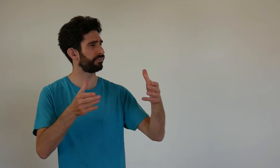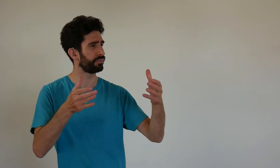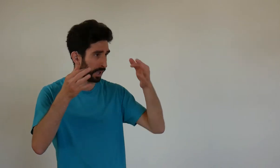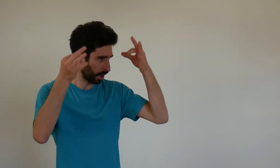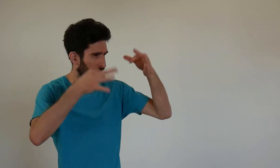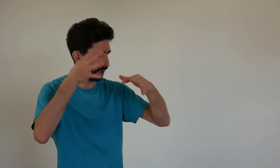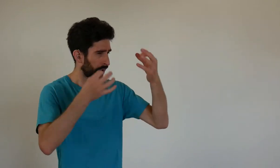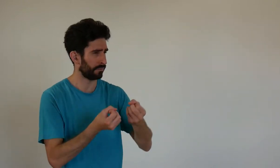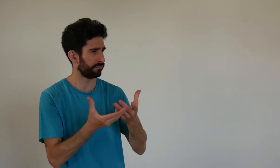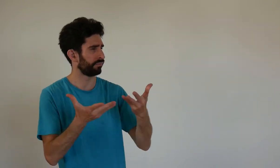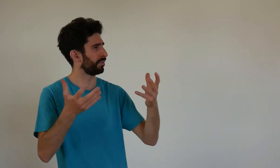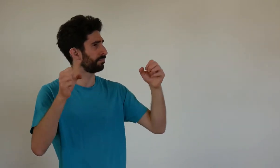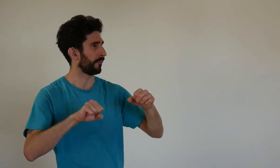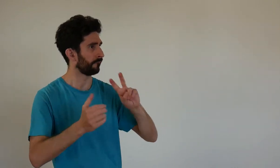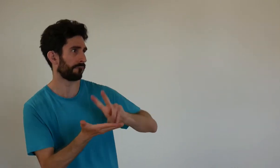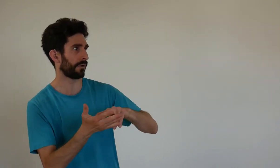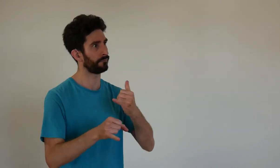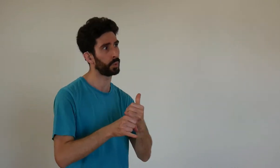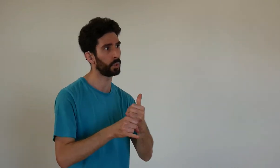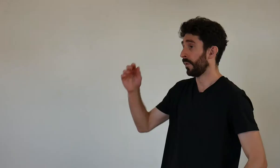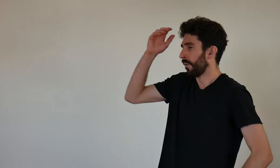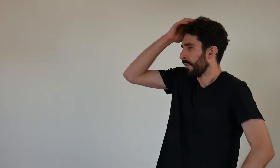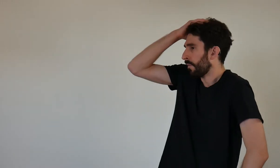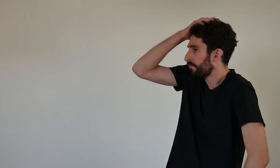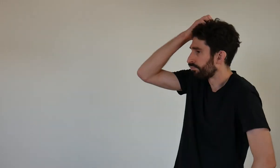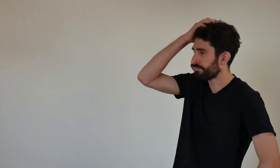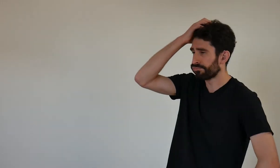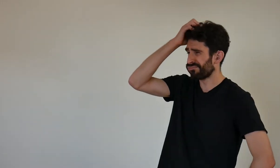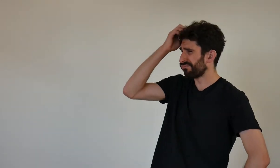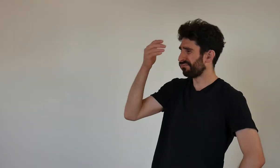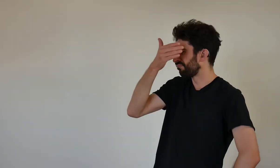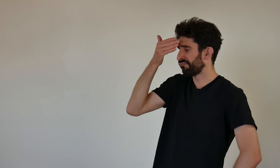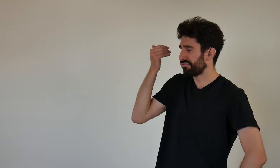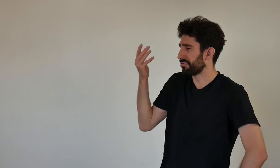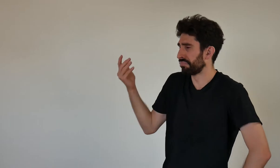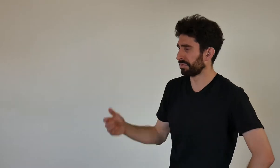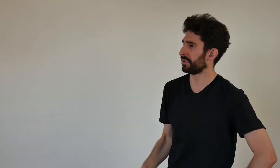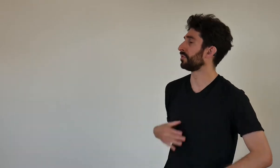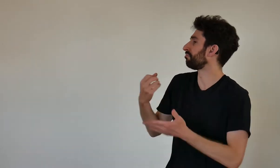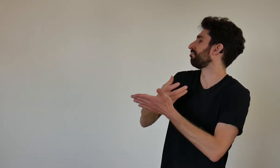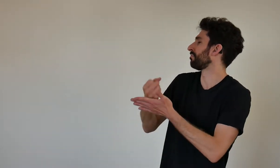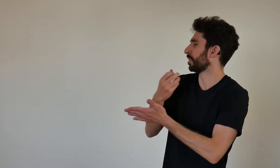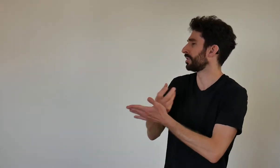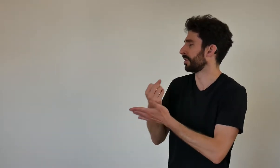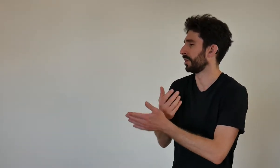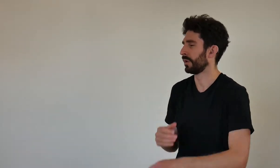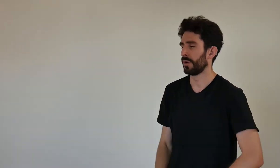et développaient la créativité. Vrai ou faux ? Oh làlàlà, je ne sais pas. Je me renseignerais.